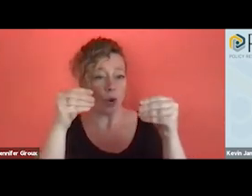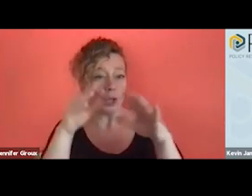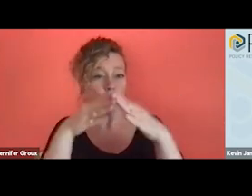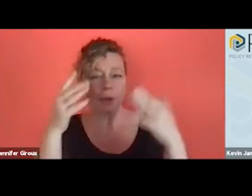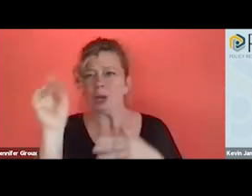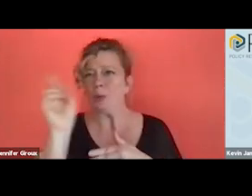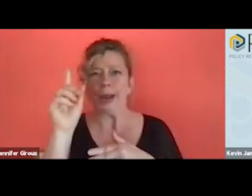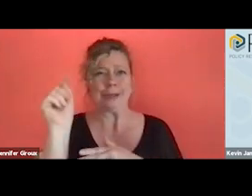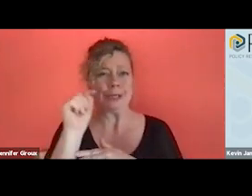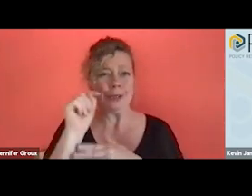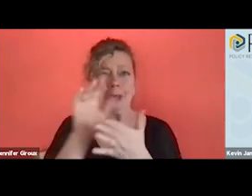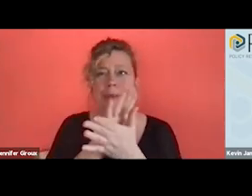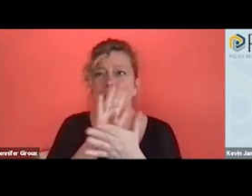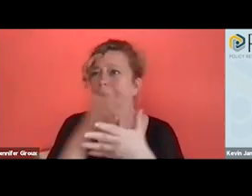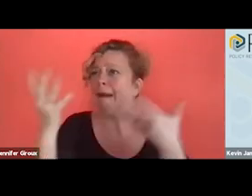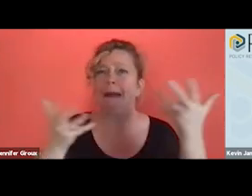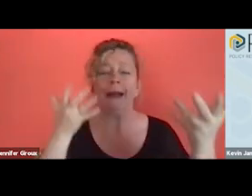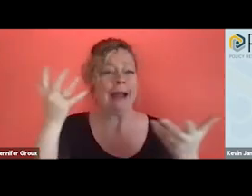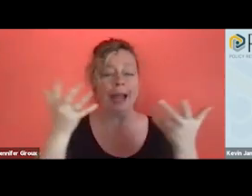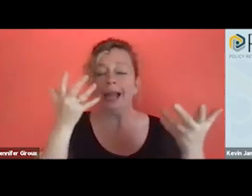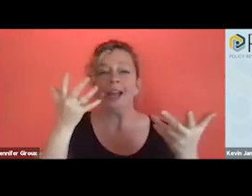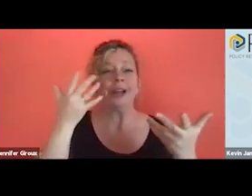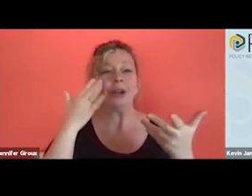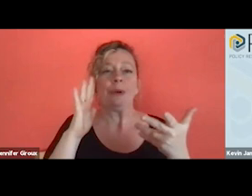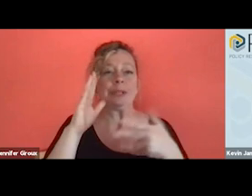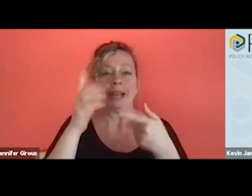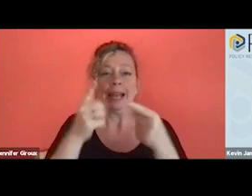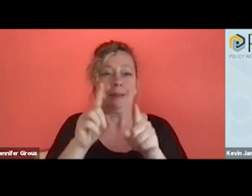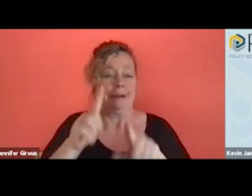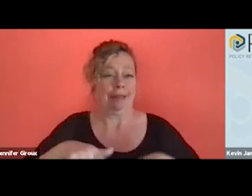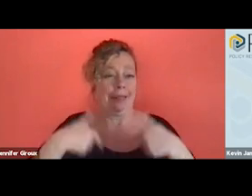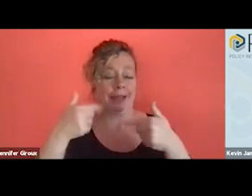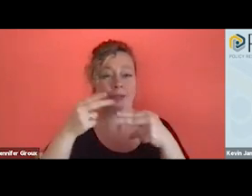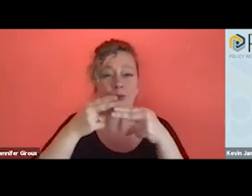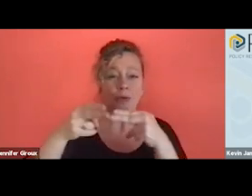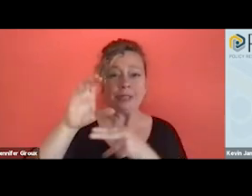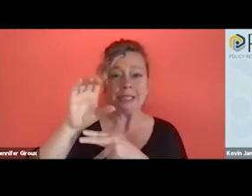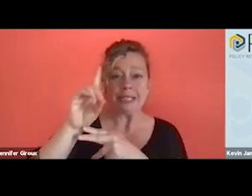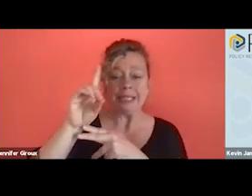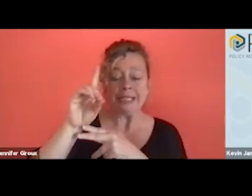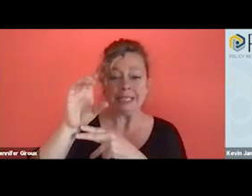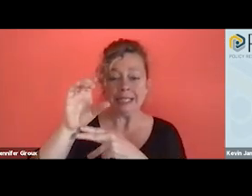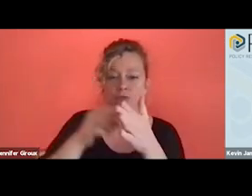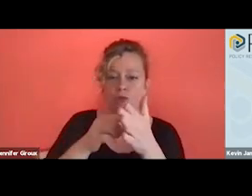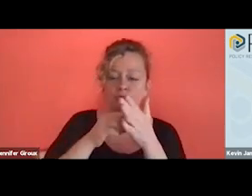Literalmente estábamos luchando por poner nuestras vidas en orden. Poco después de que los CDC ordenaran ciertas actividades de COVID 19,